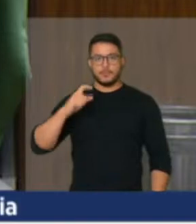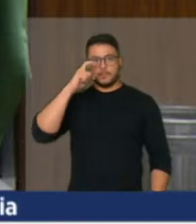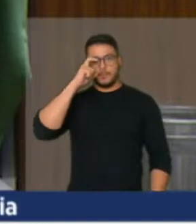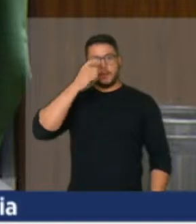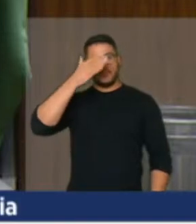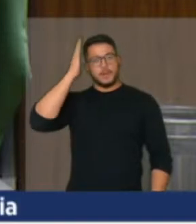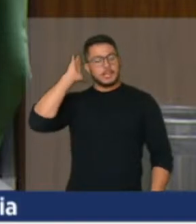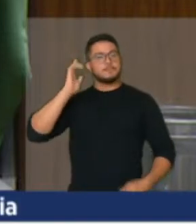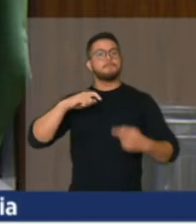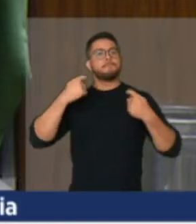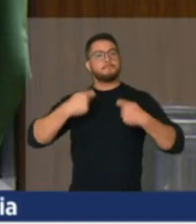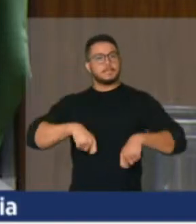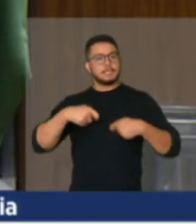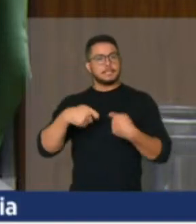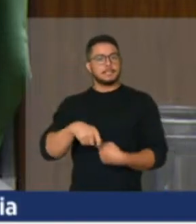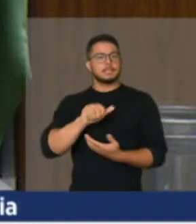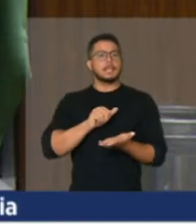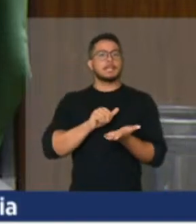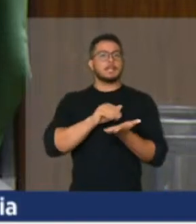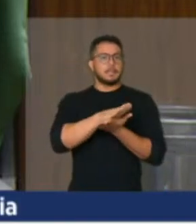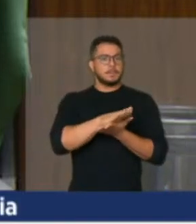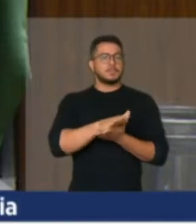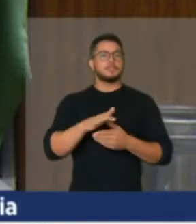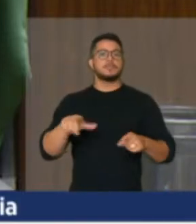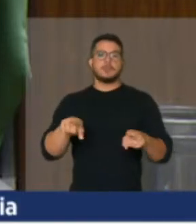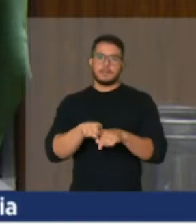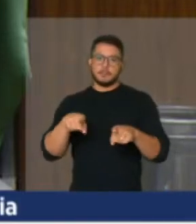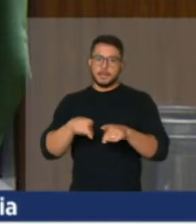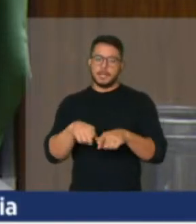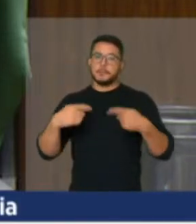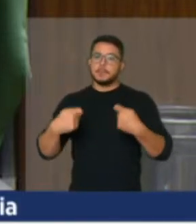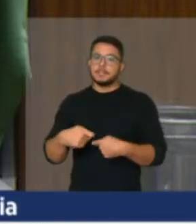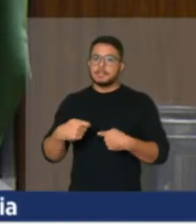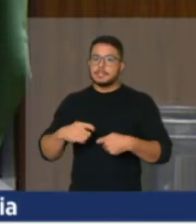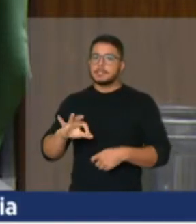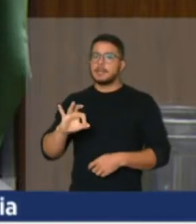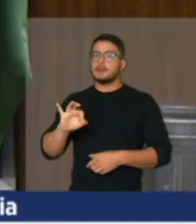DEMITIDO. E INVESTIGADO. MINISTRO PAULO GUEDES SE